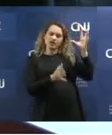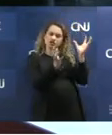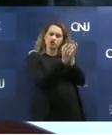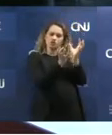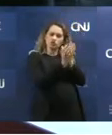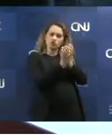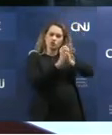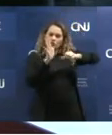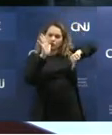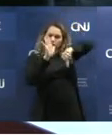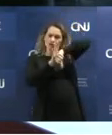no Estado do Amazonas.